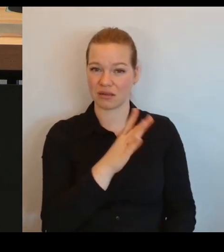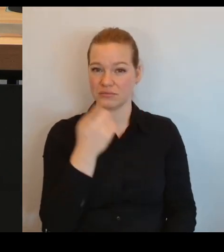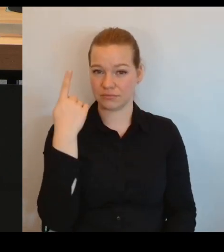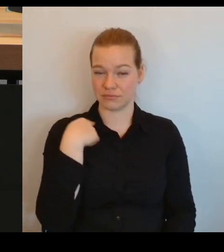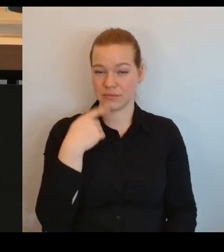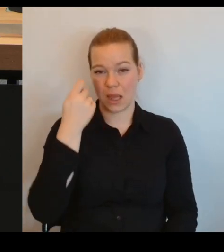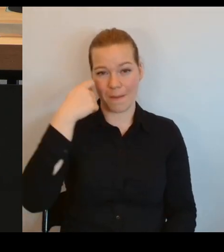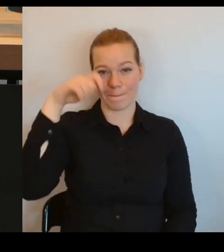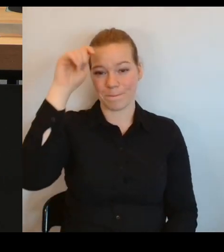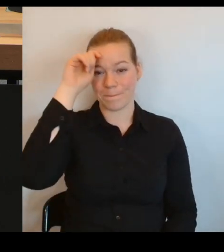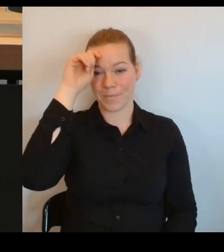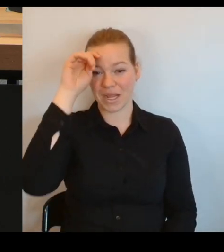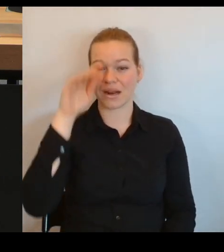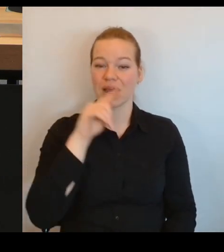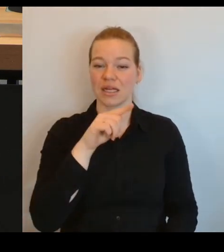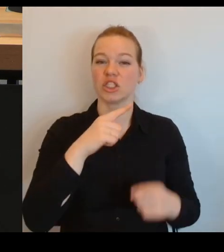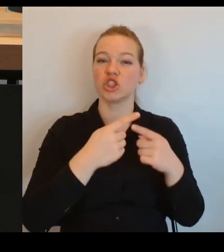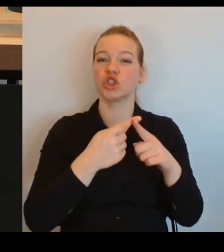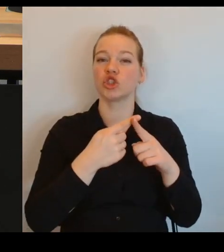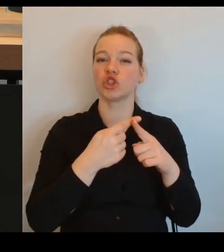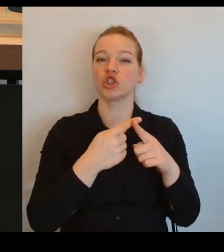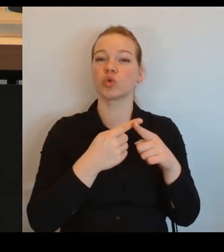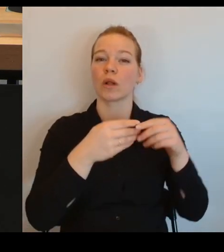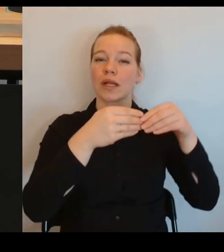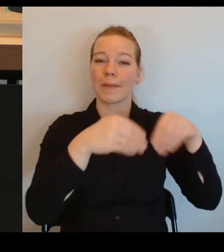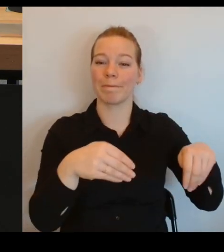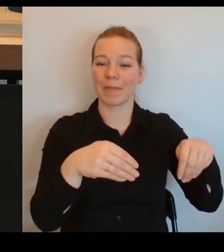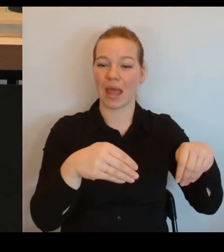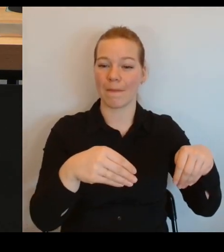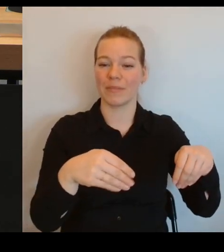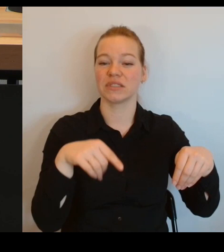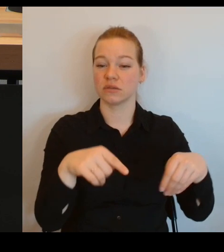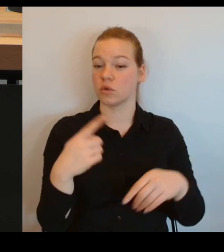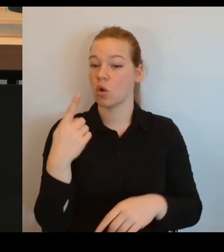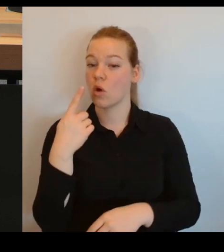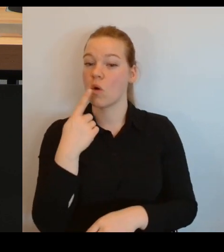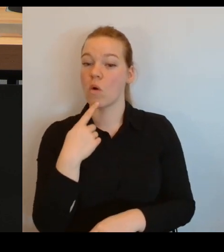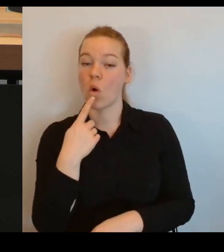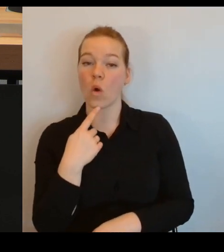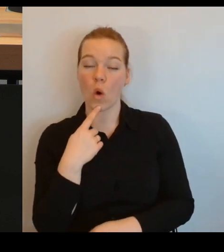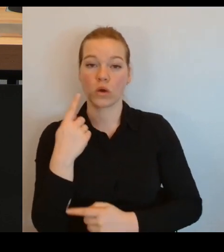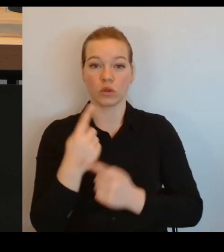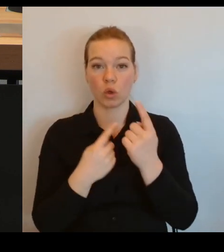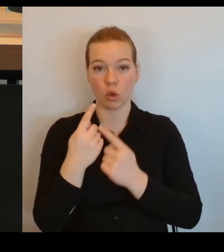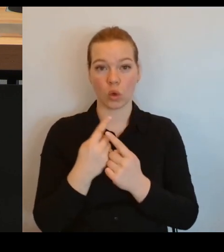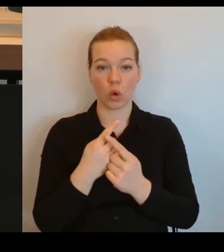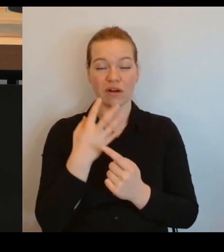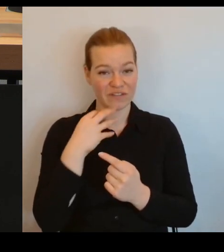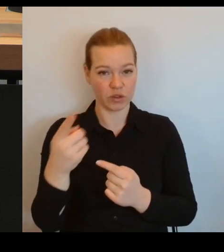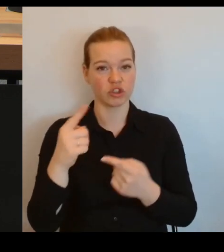Finanzierungsmodelle vollständig auf die Schuldenbremse anzurechnen, um falsche Anreize für riskante ÖPP Projekte zur Umgehung